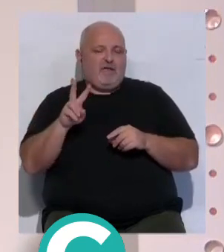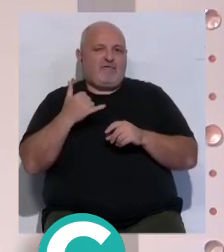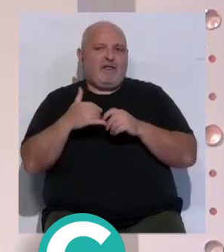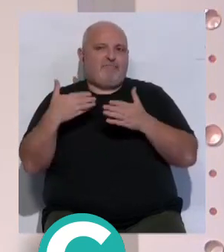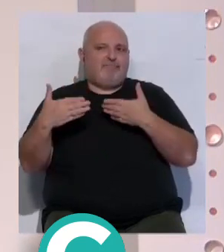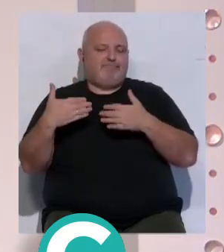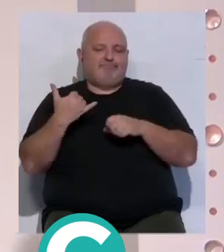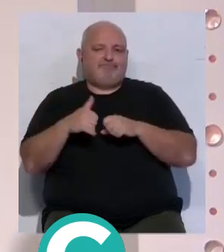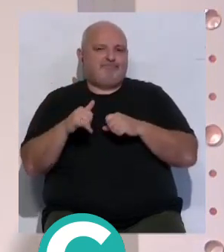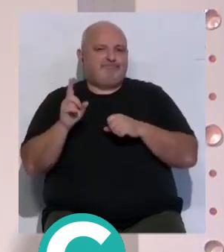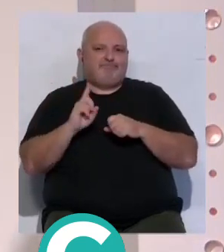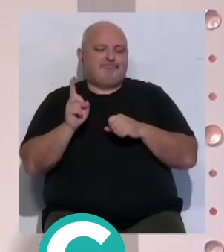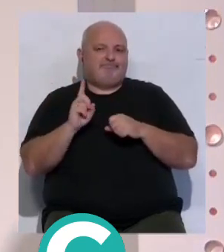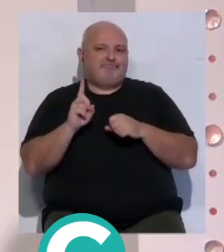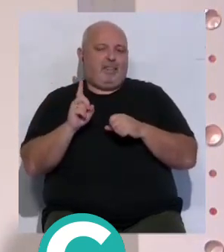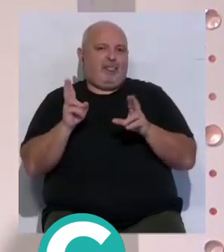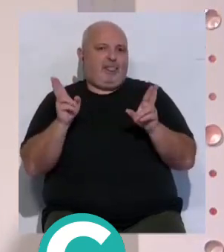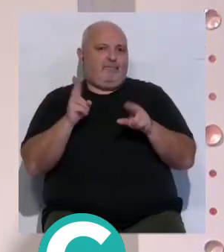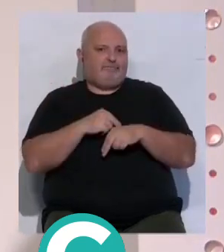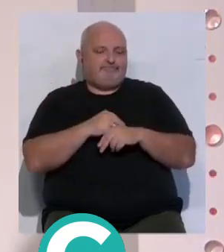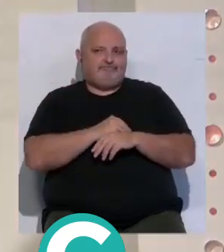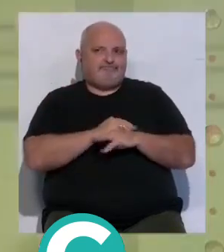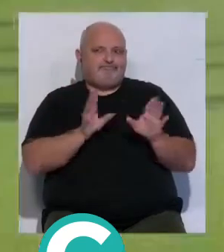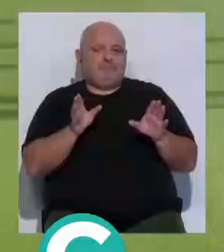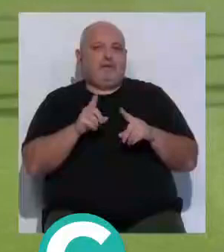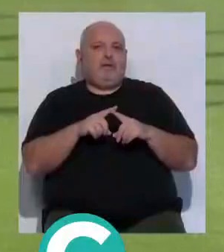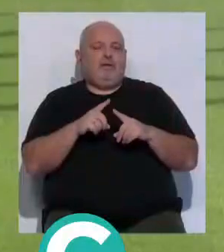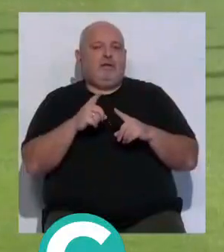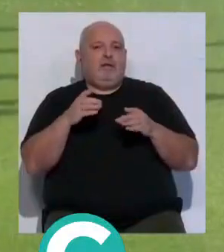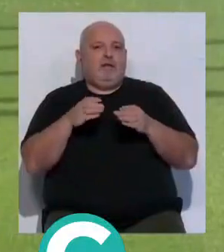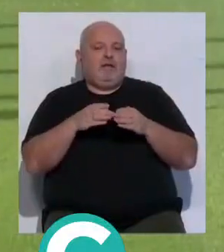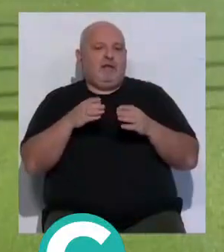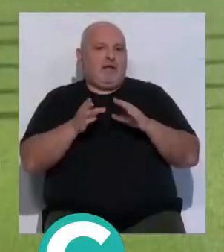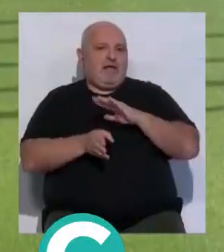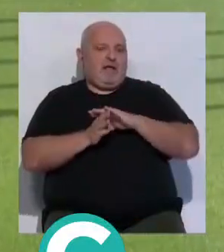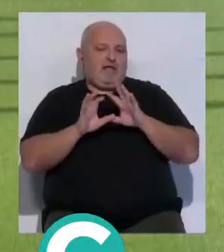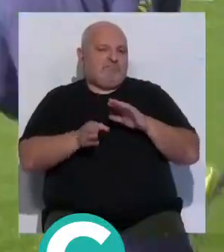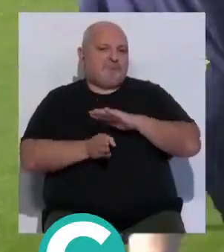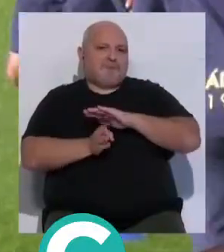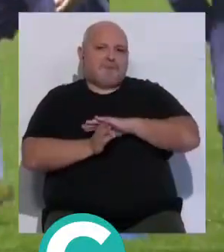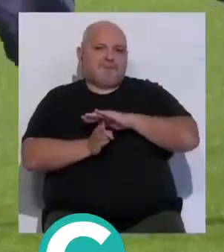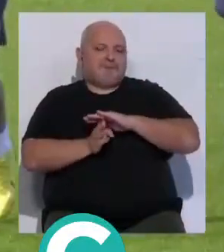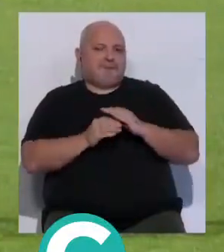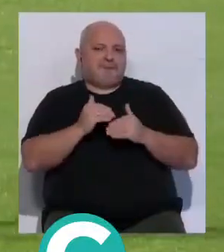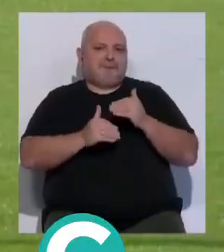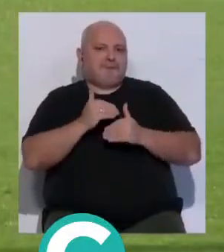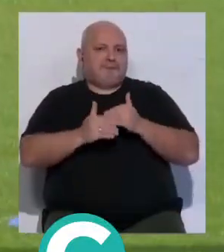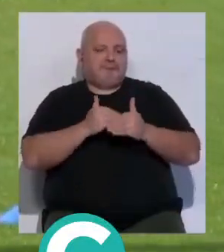no no cristalizó y por tanto el equipo de Sergio Pues sigue su plan de cara al partido frente a la